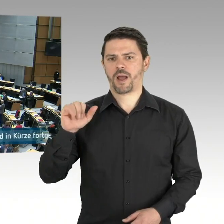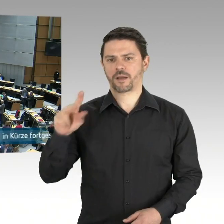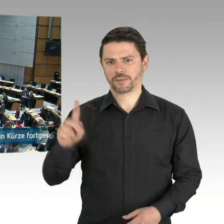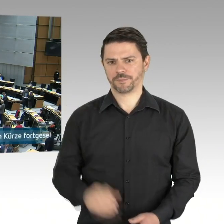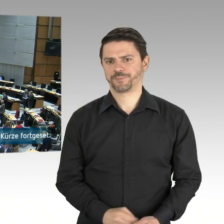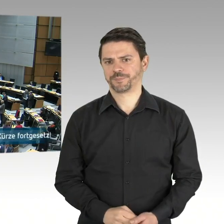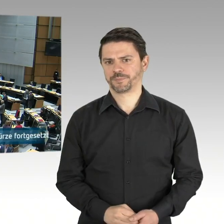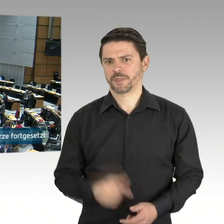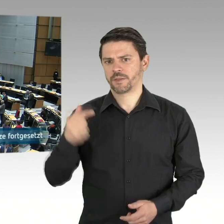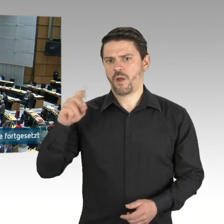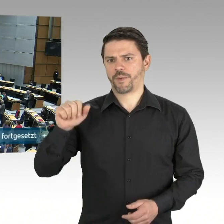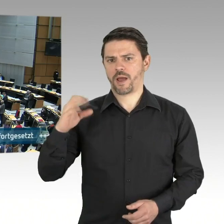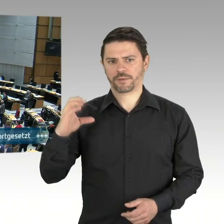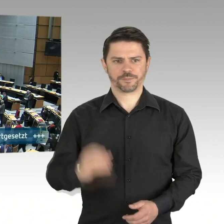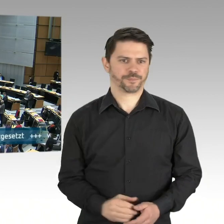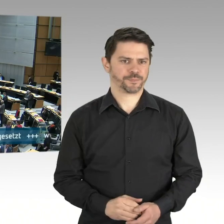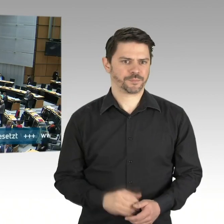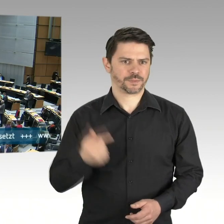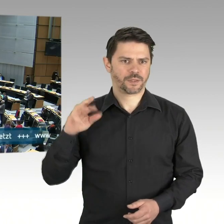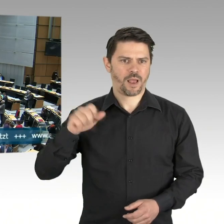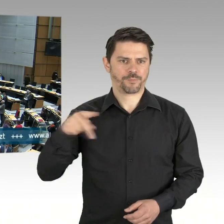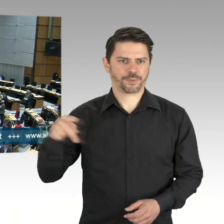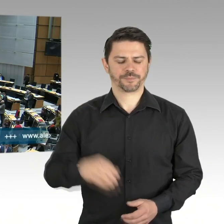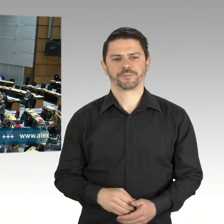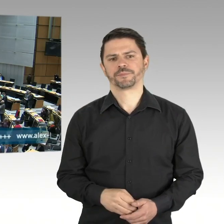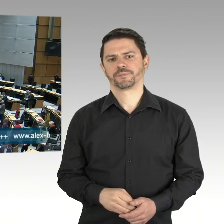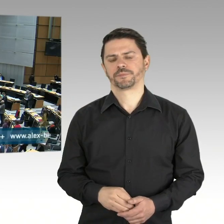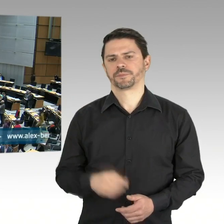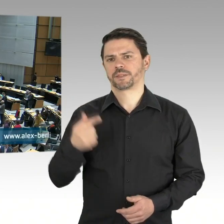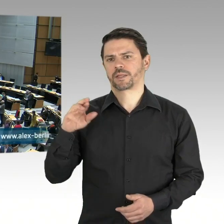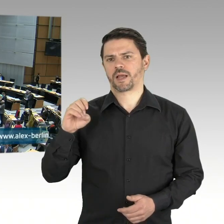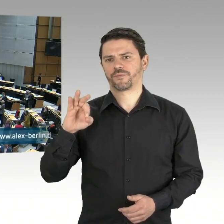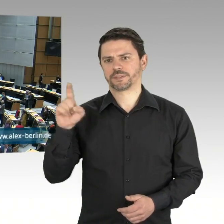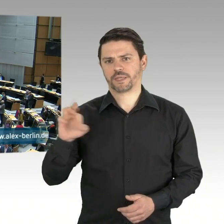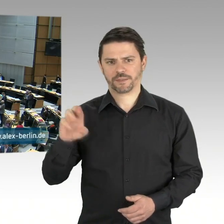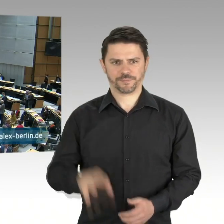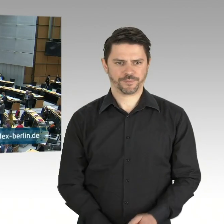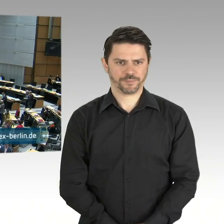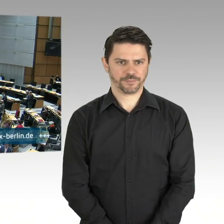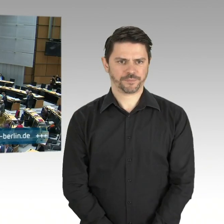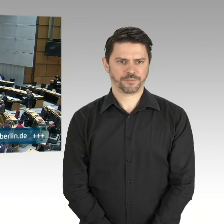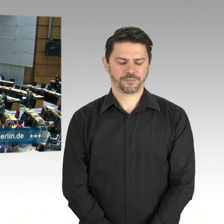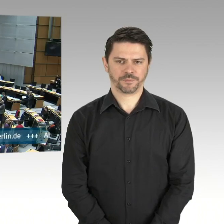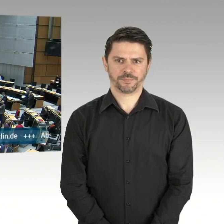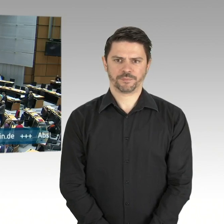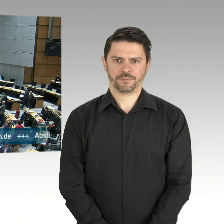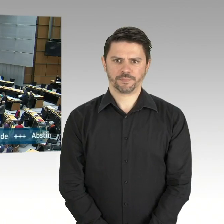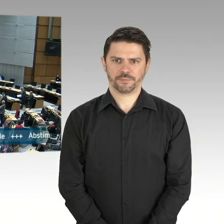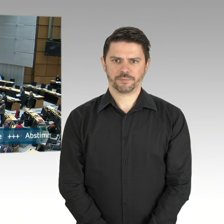Herr Martin Trefzer.